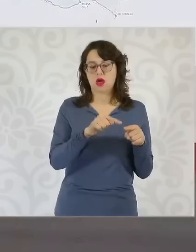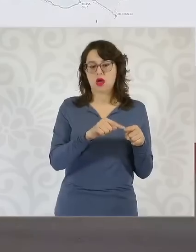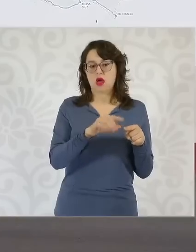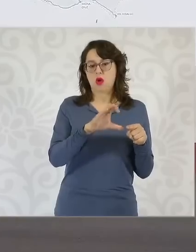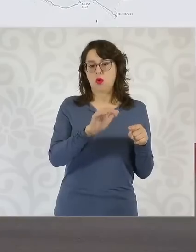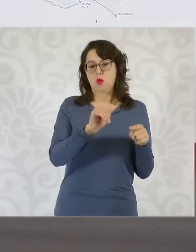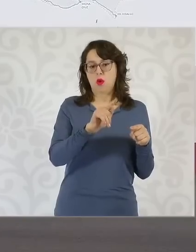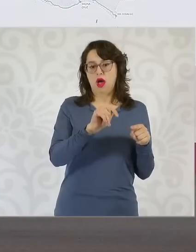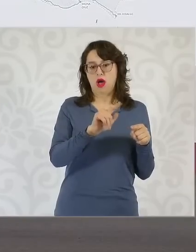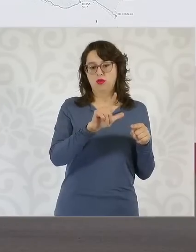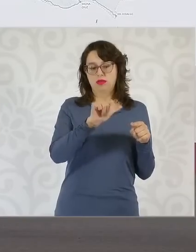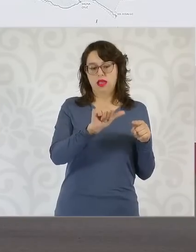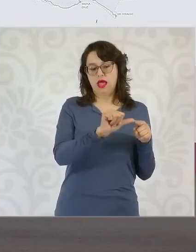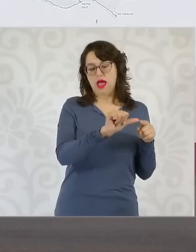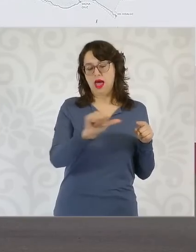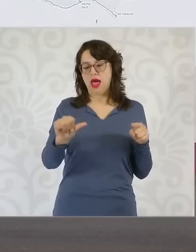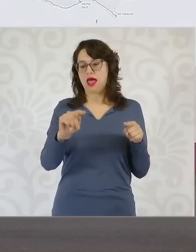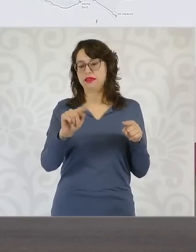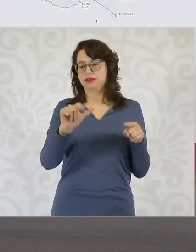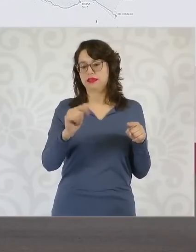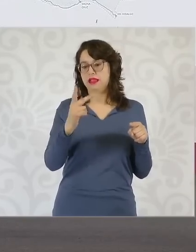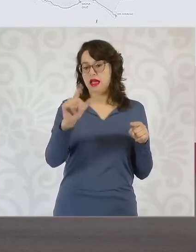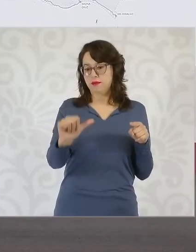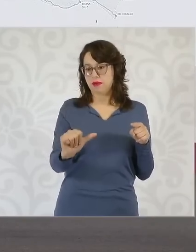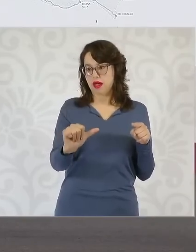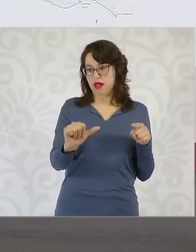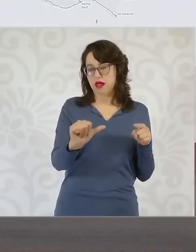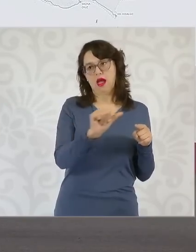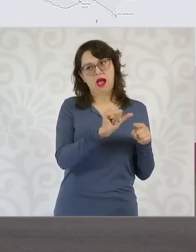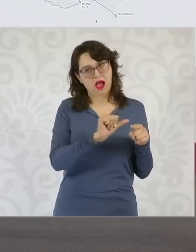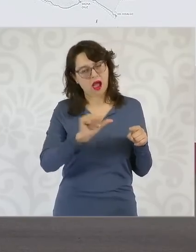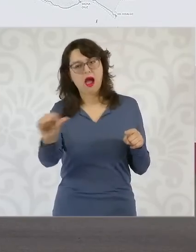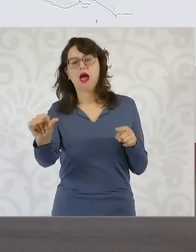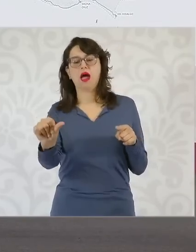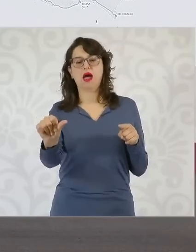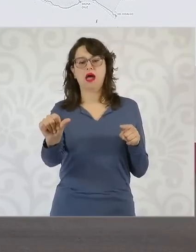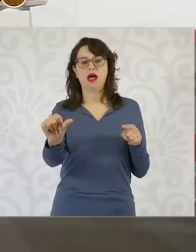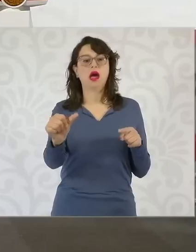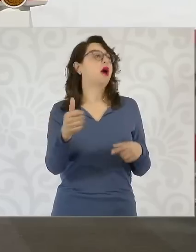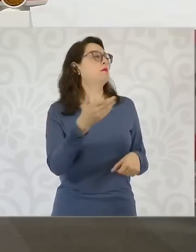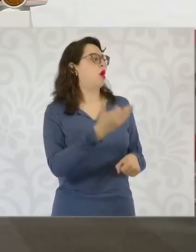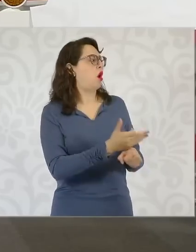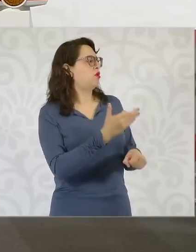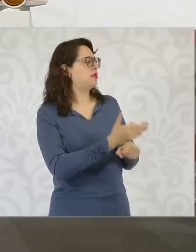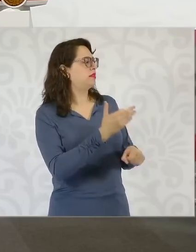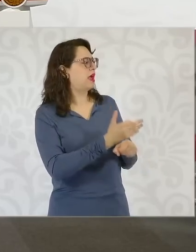de Tlapa marqu hacer ahora ya hay ya hay un tramo eh que pero la que vamos hacer ahora mandé la que